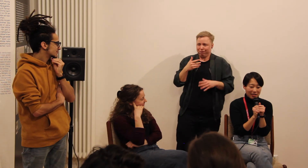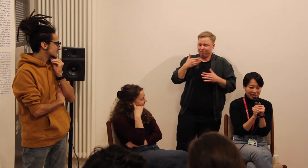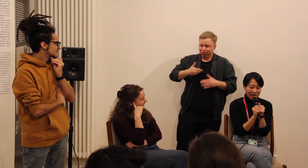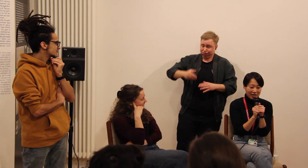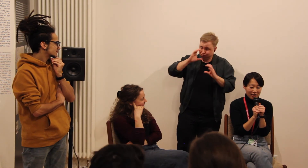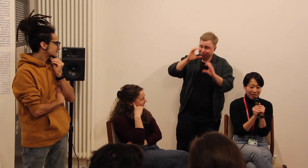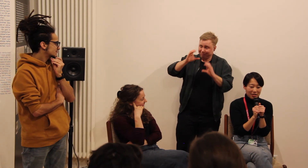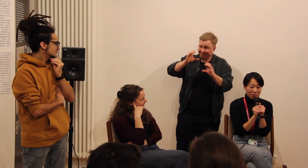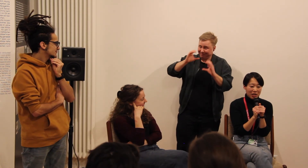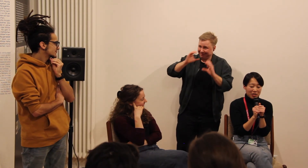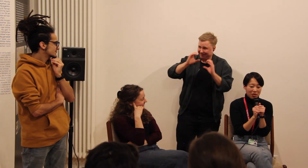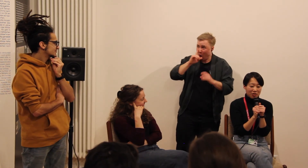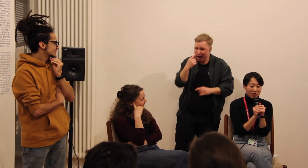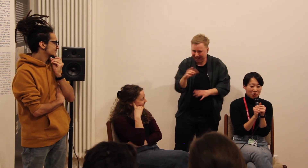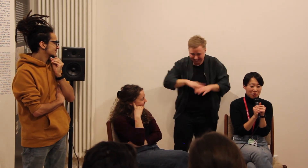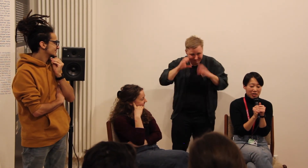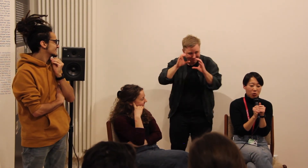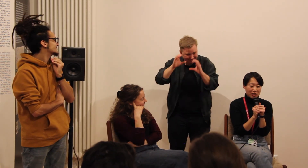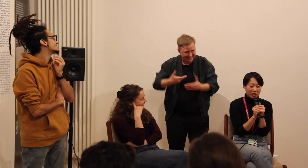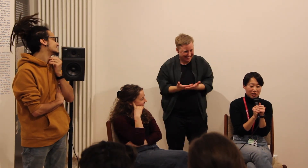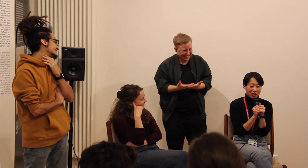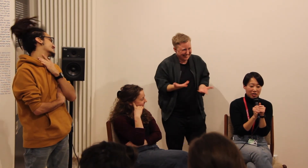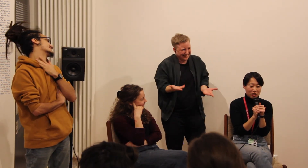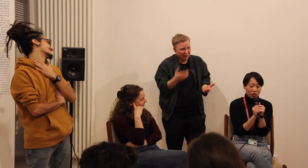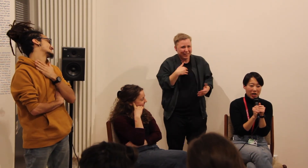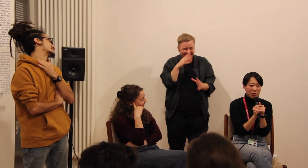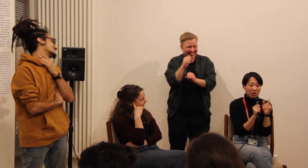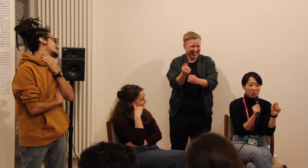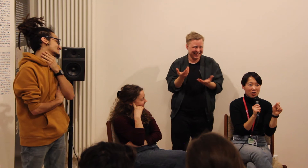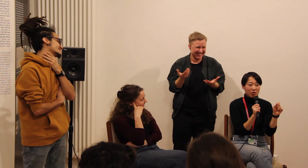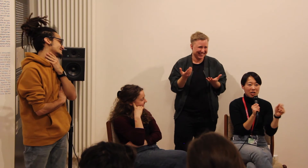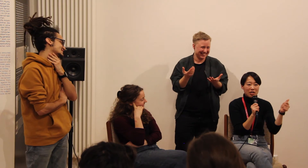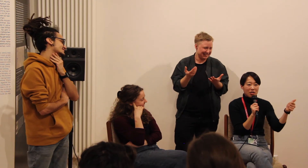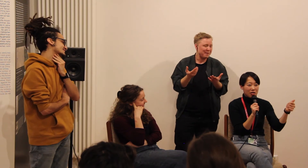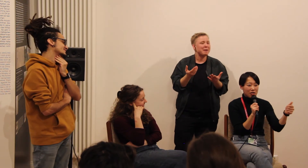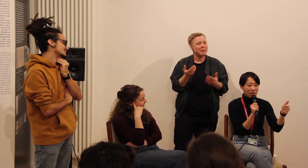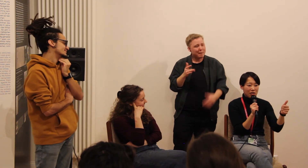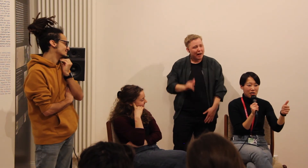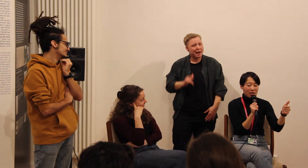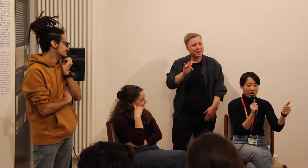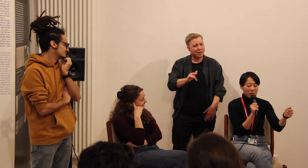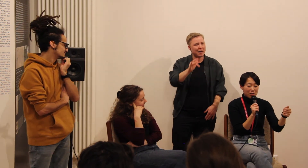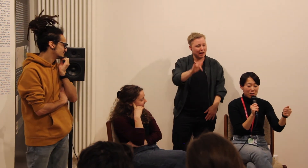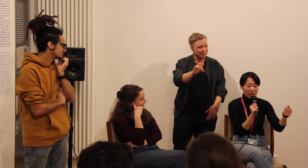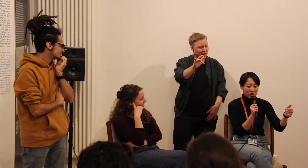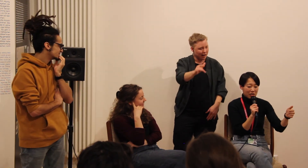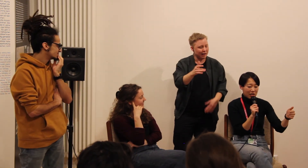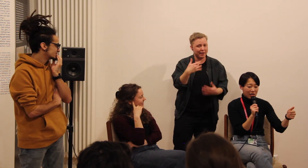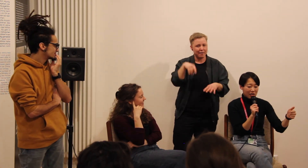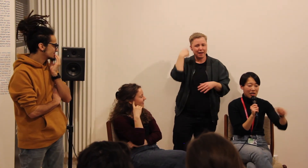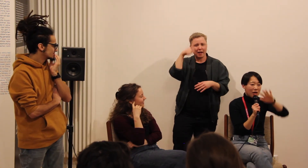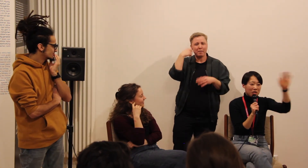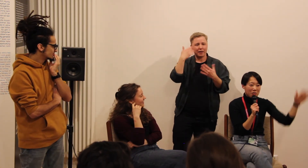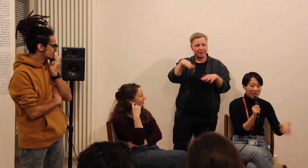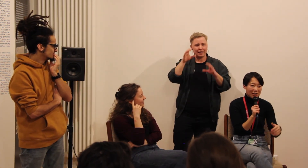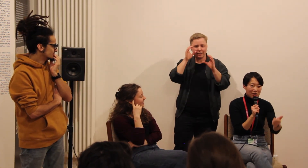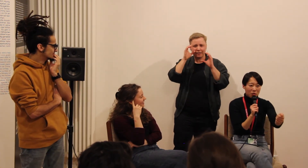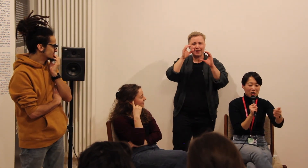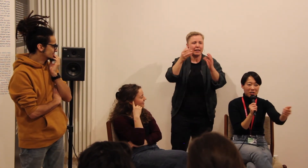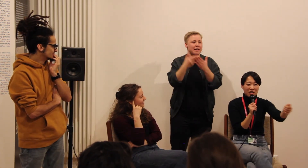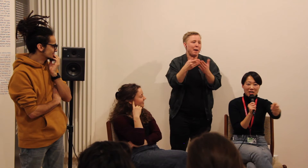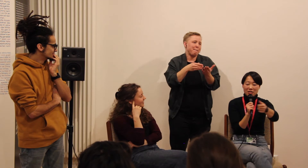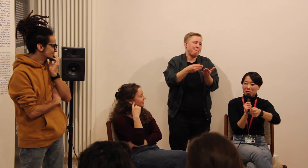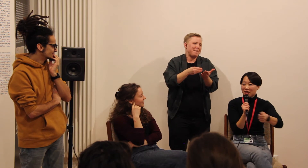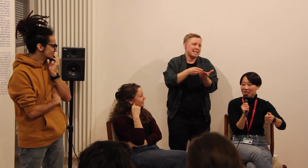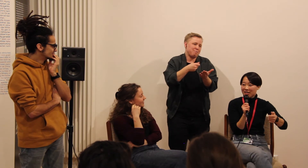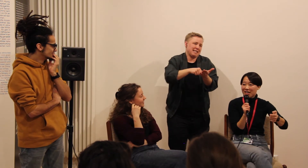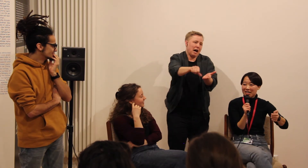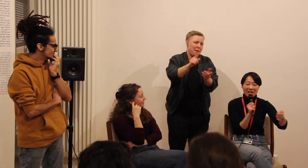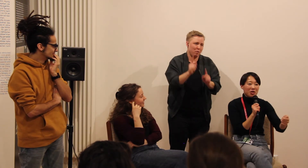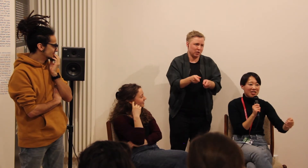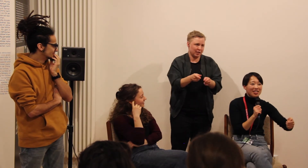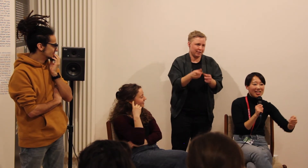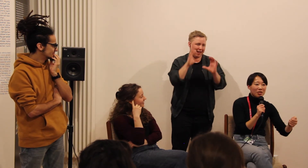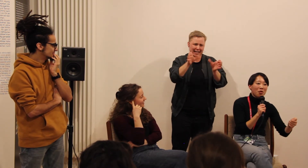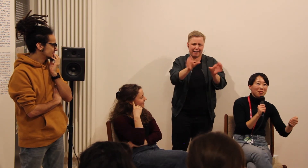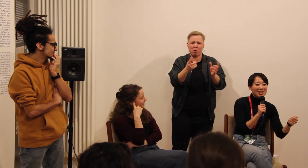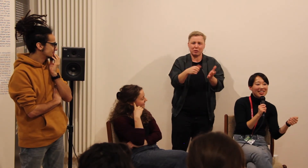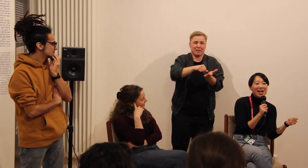Manchmal schauen sie ihn auch zuhause. Sie haben den Film auf dem Fernseher und können ihn jederzeit anklicken, um ihn anzusehen.